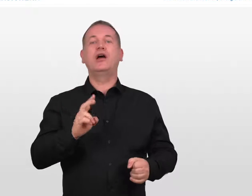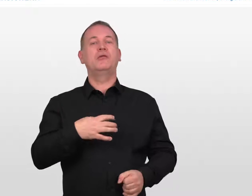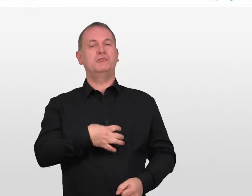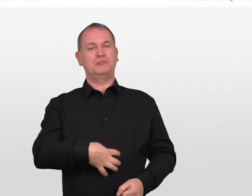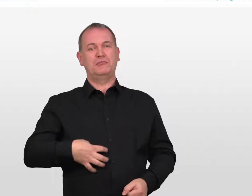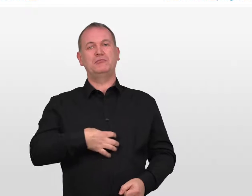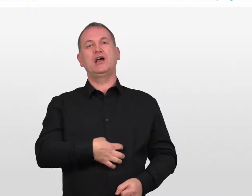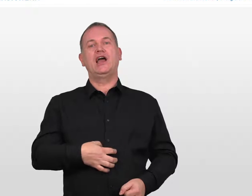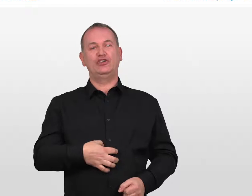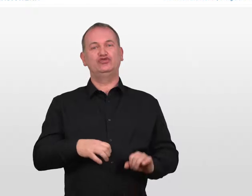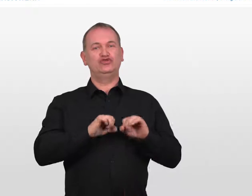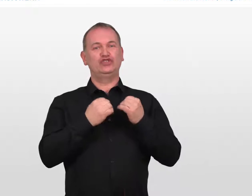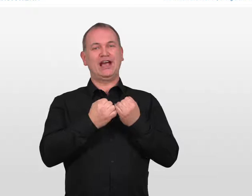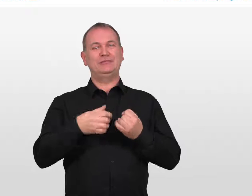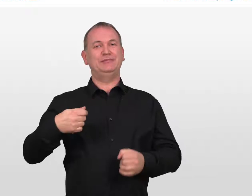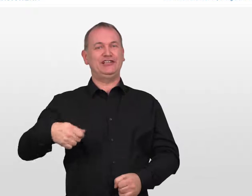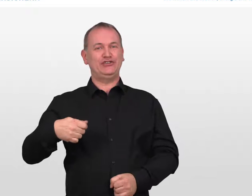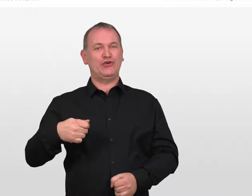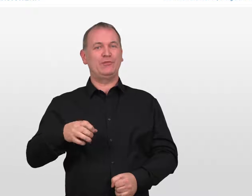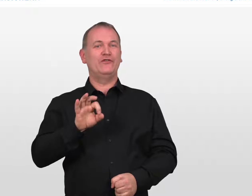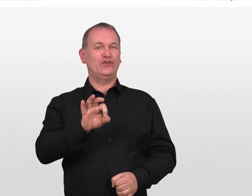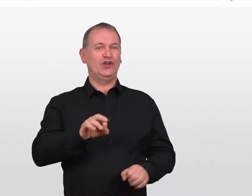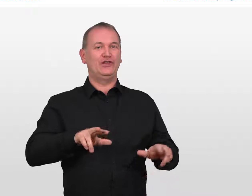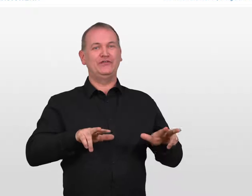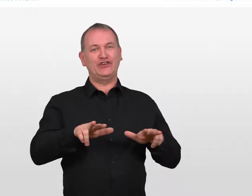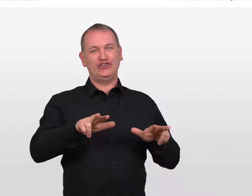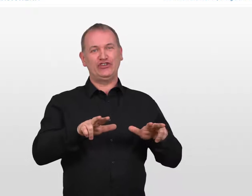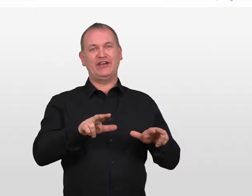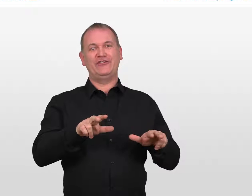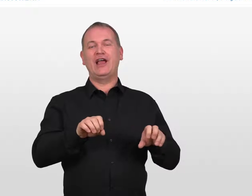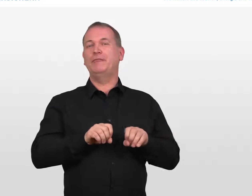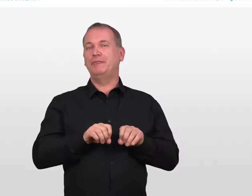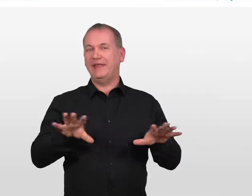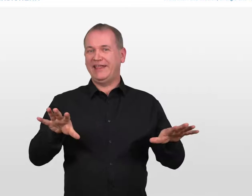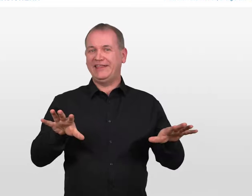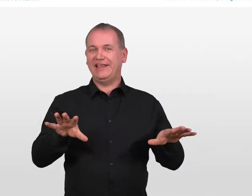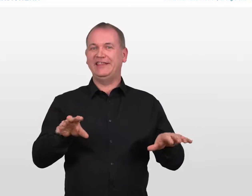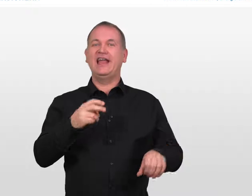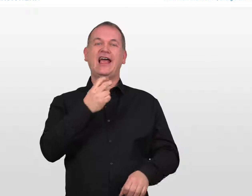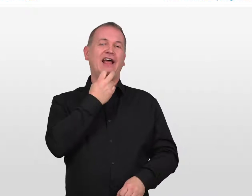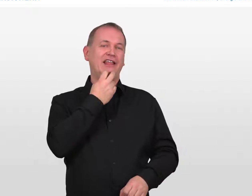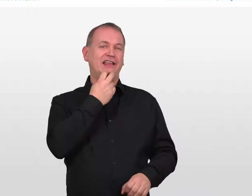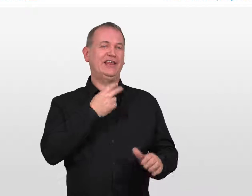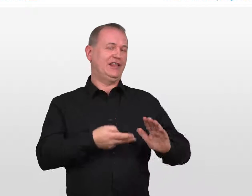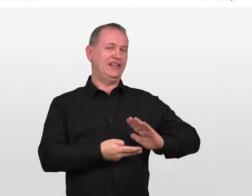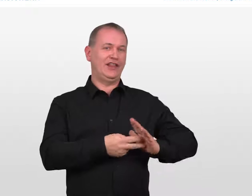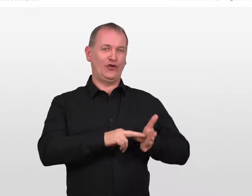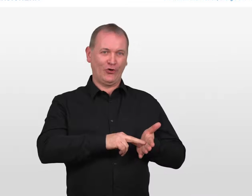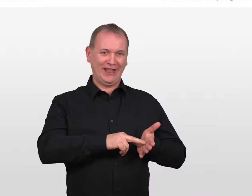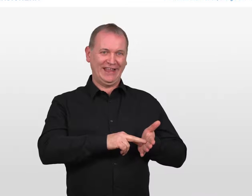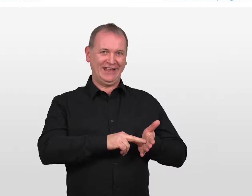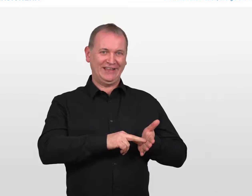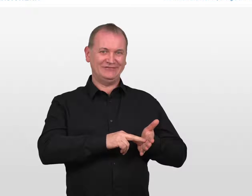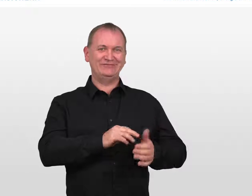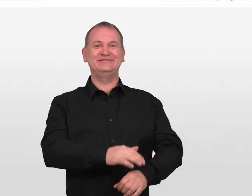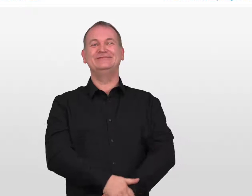Bayerischen Staatsministerium für Wirtschaft und Medien, Energie und Technologie.